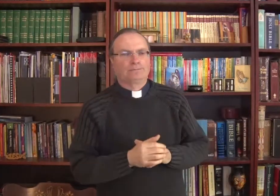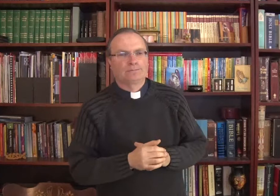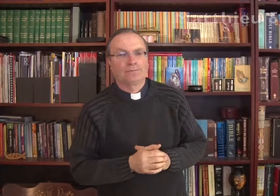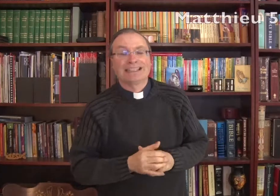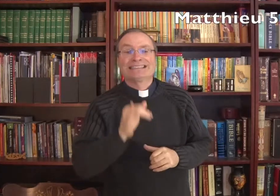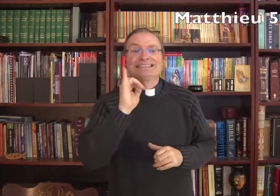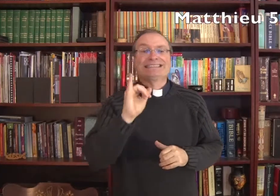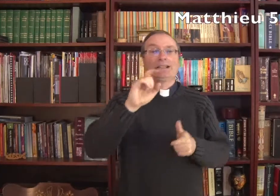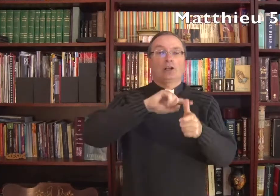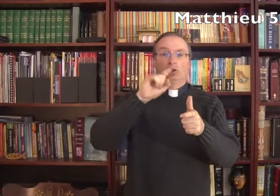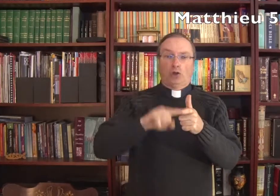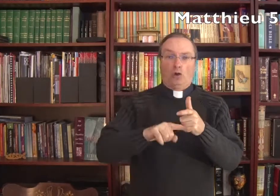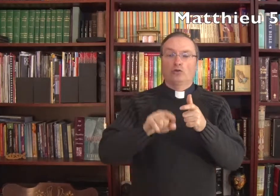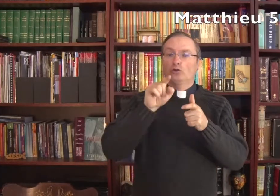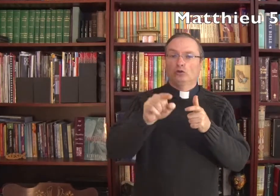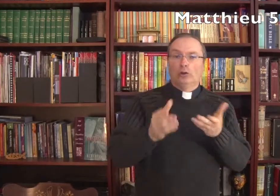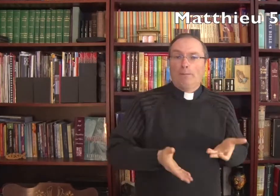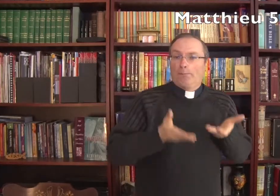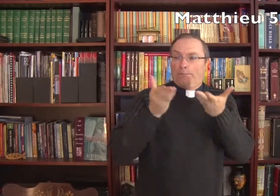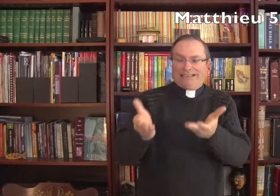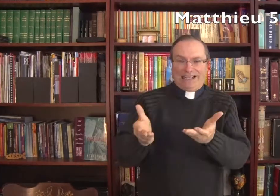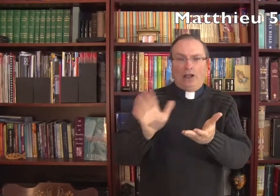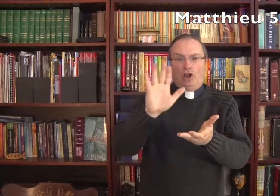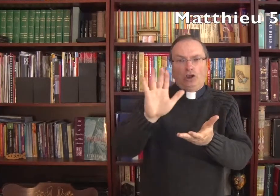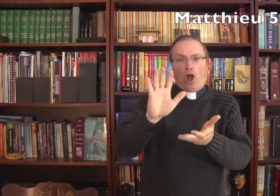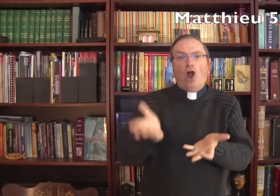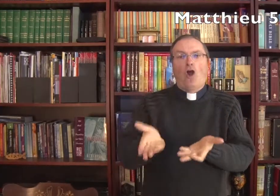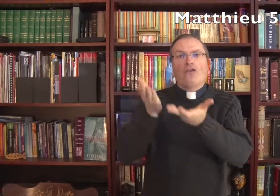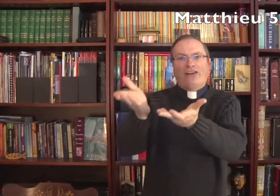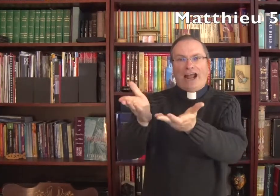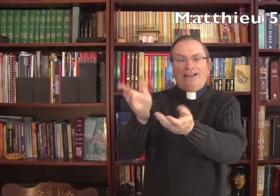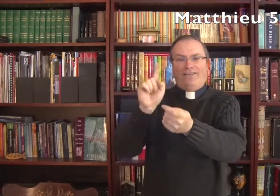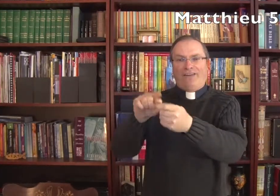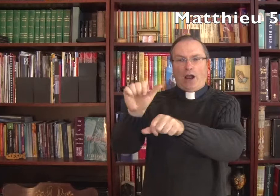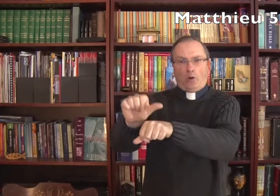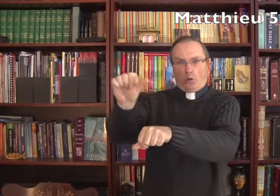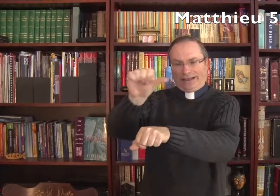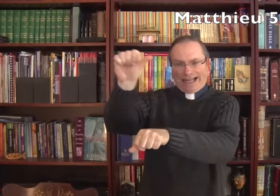Si donc tu présentes ton offrande vers l’autel